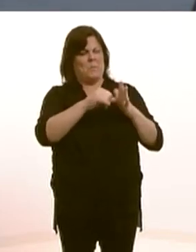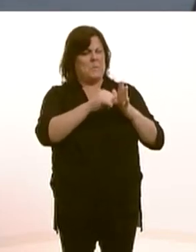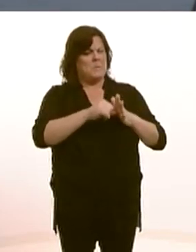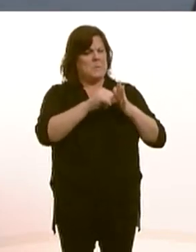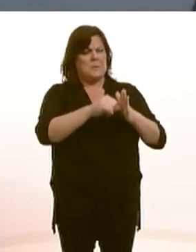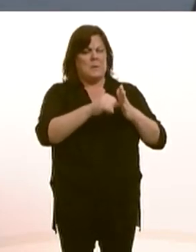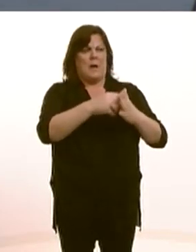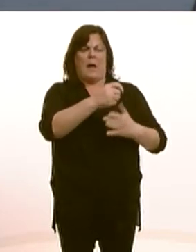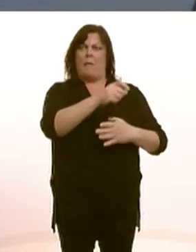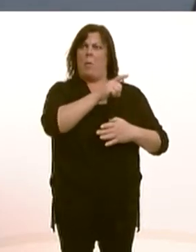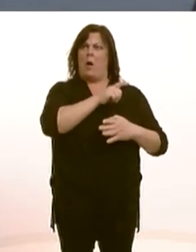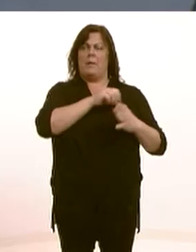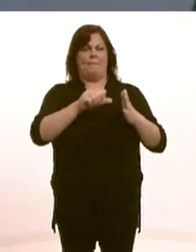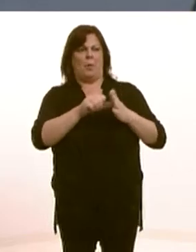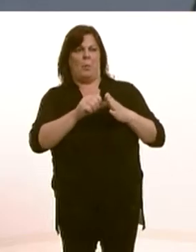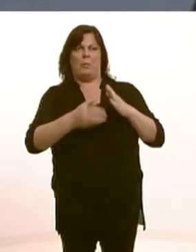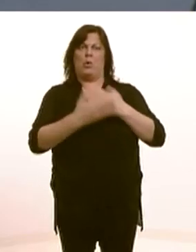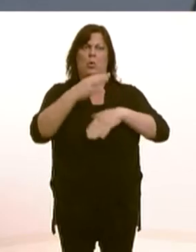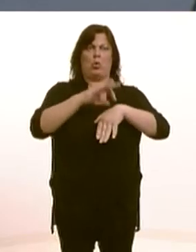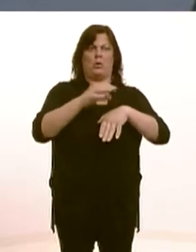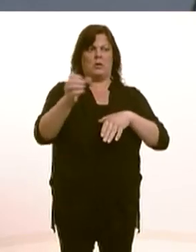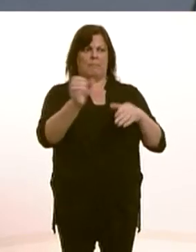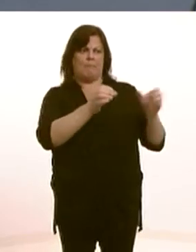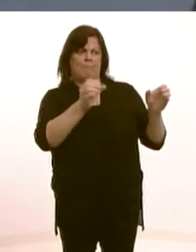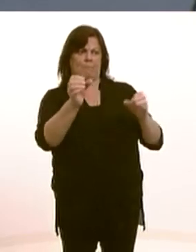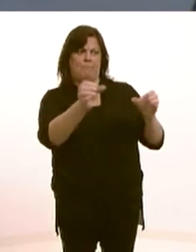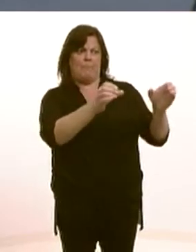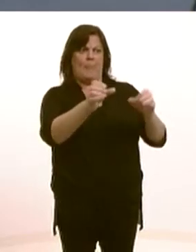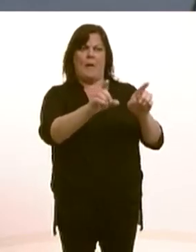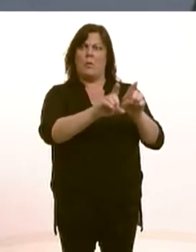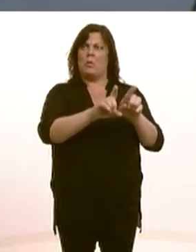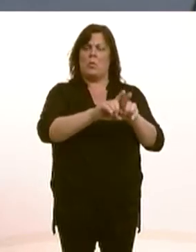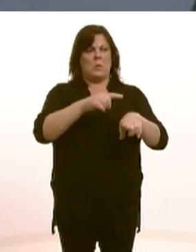mae mynediad i gleifion wedi bod yn broblem go iawn.